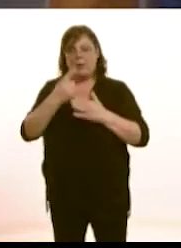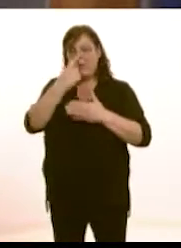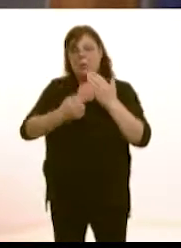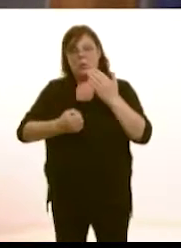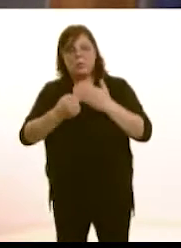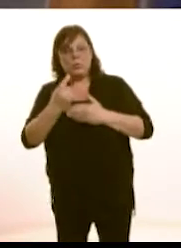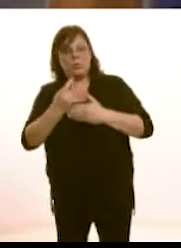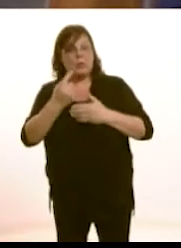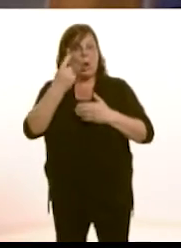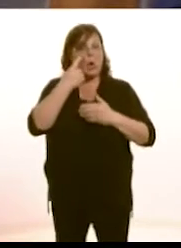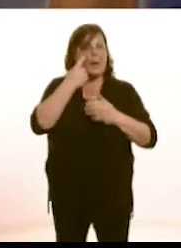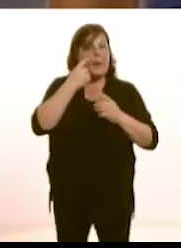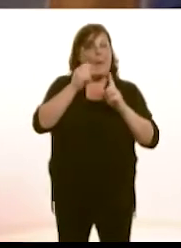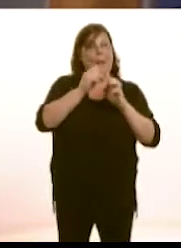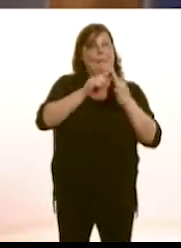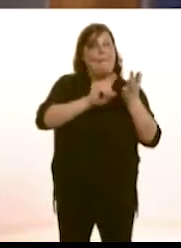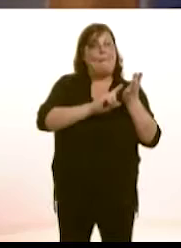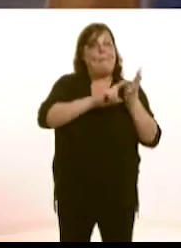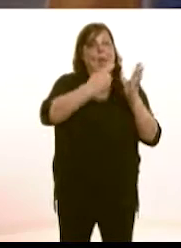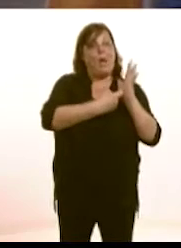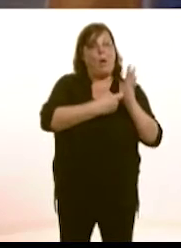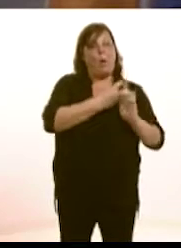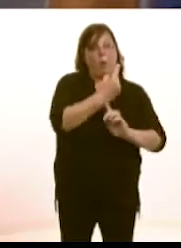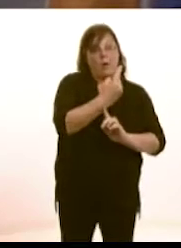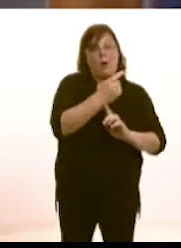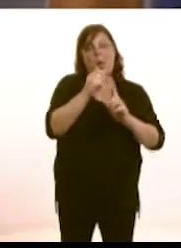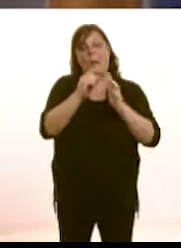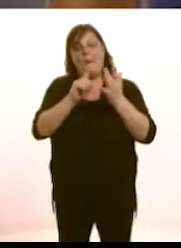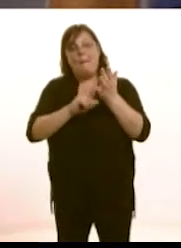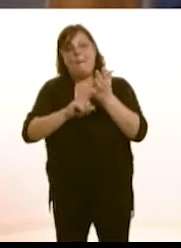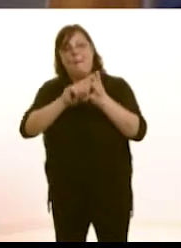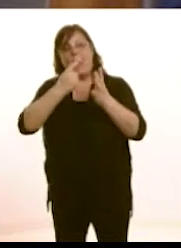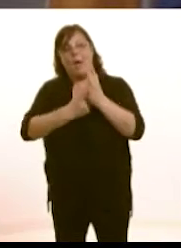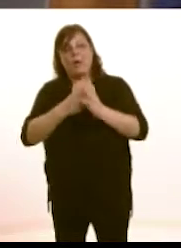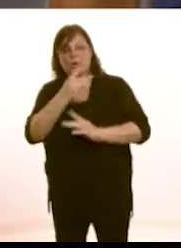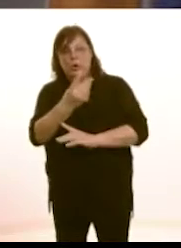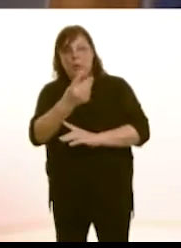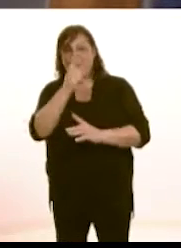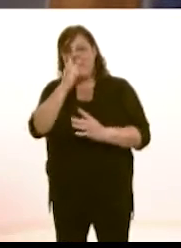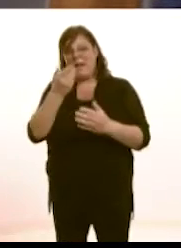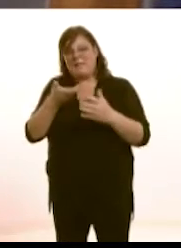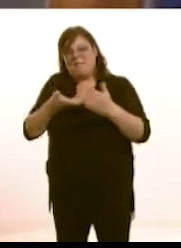Os nad ywír CAP yna rhagor, felly mae yna gyfleon i weld a oes eisiau cael y ffin yna